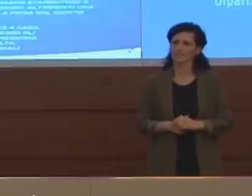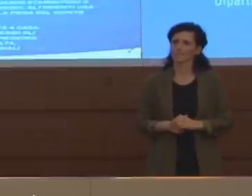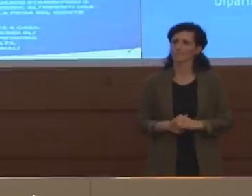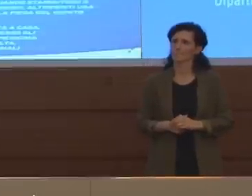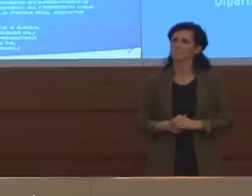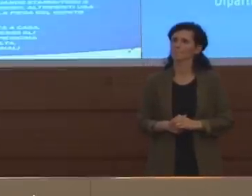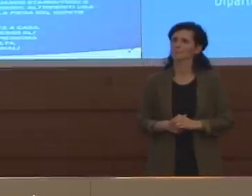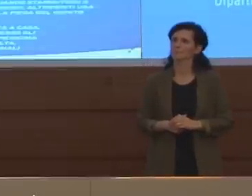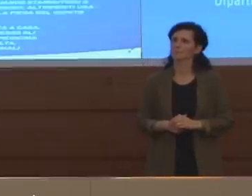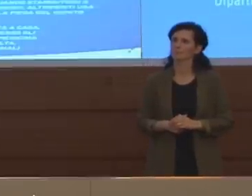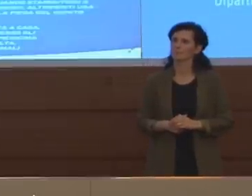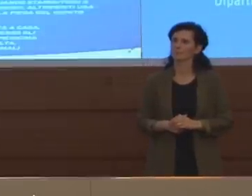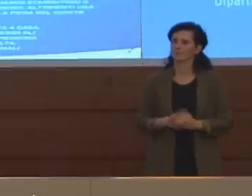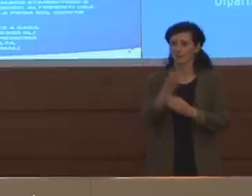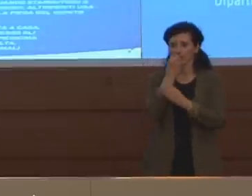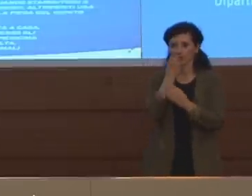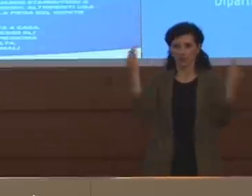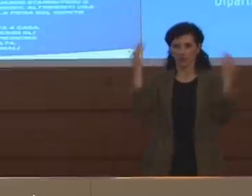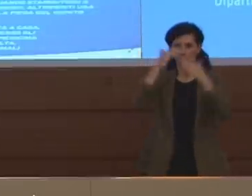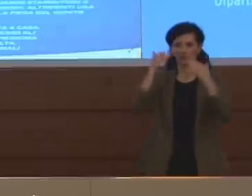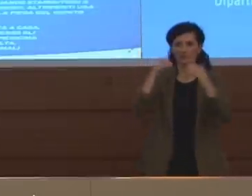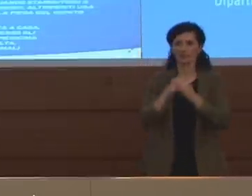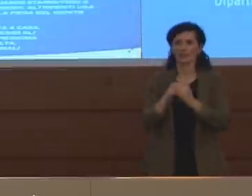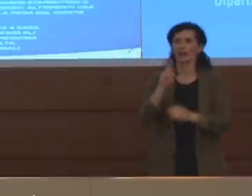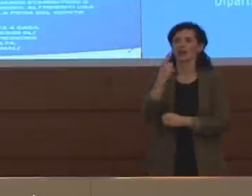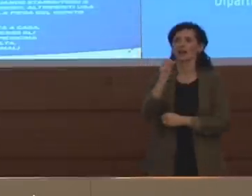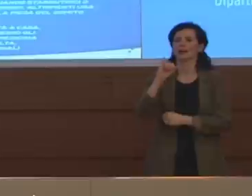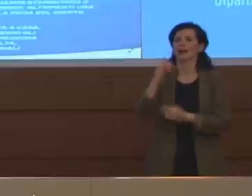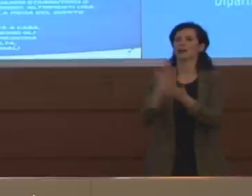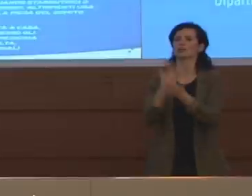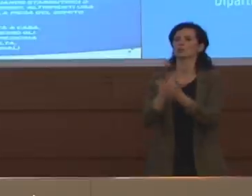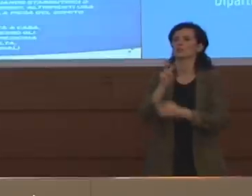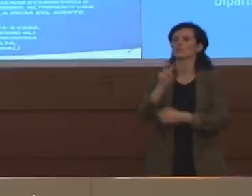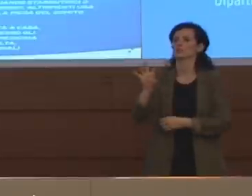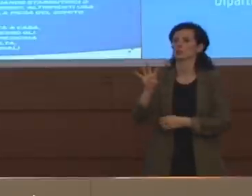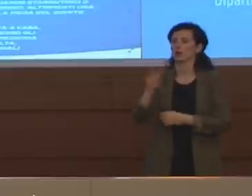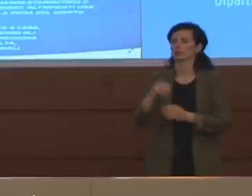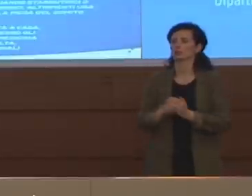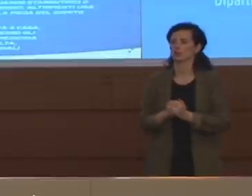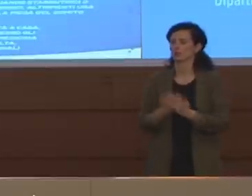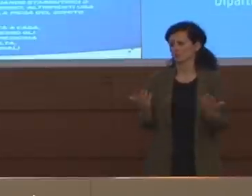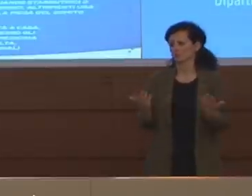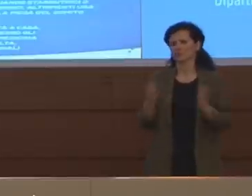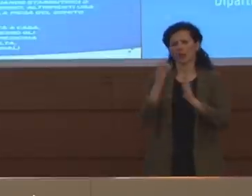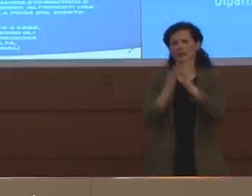Buonasera, Gianluca Semprini, Rainews24. Sono dati sicuramente positivi.